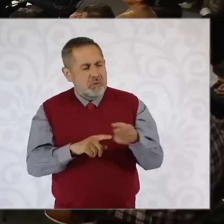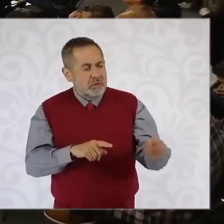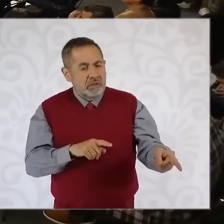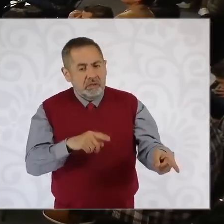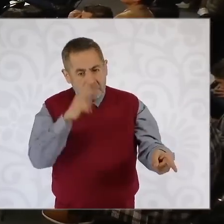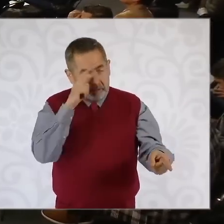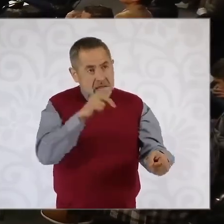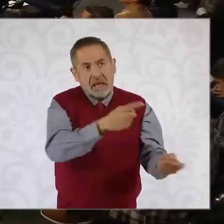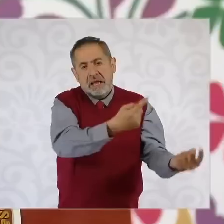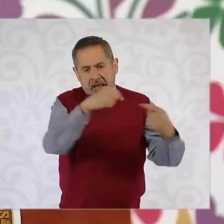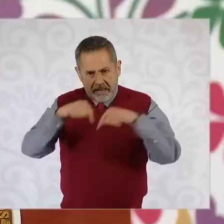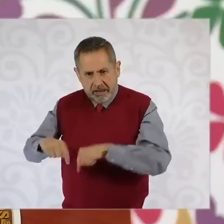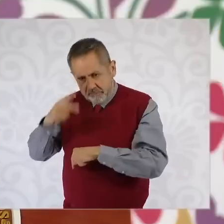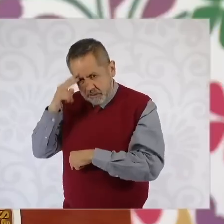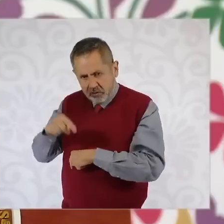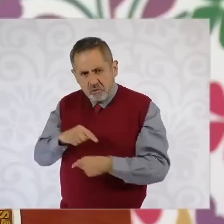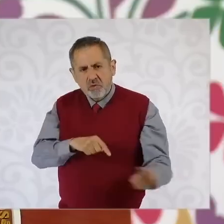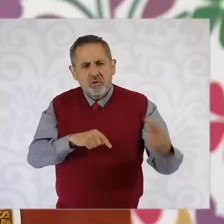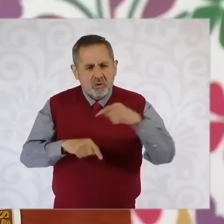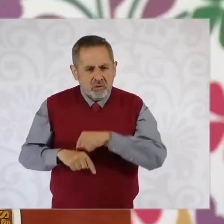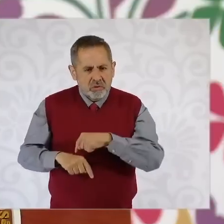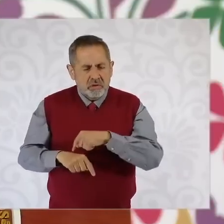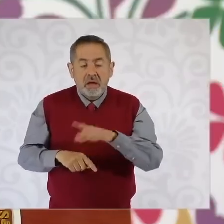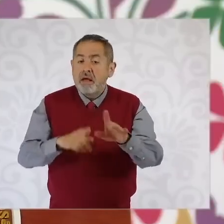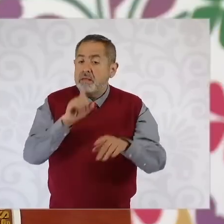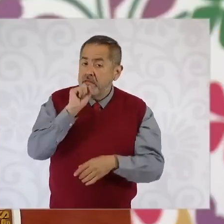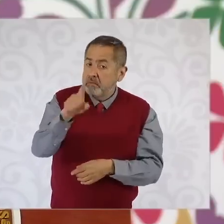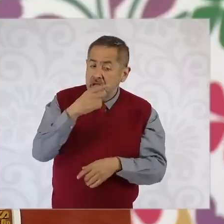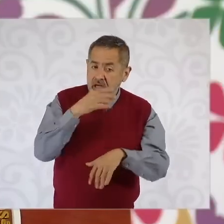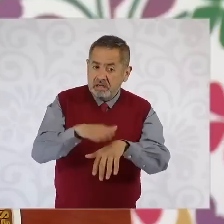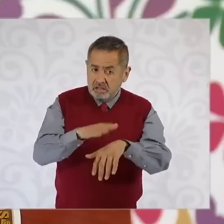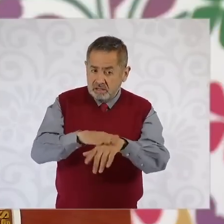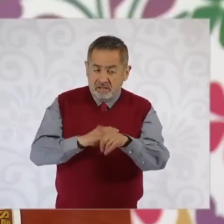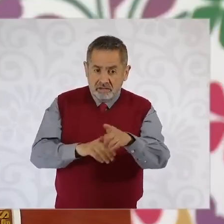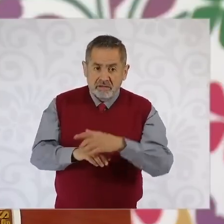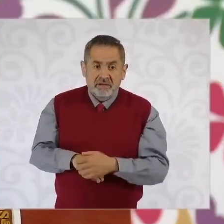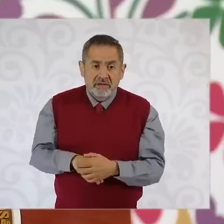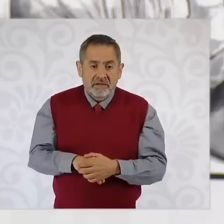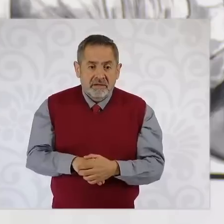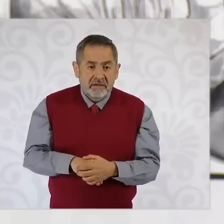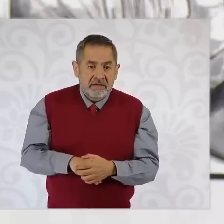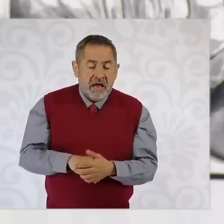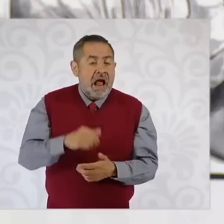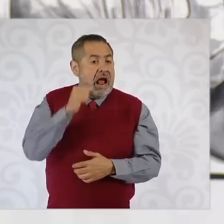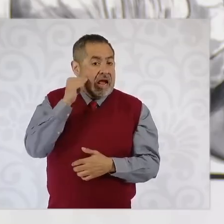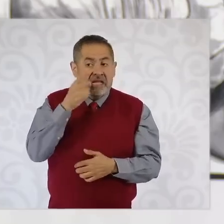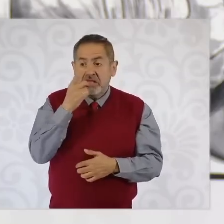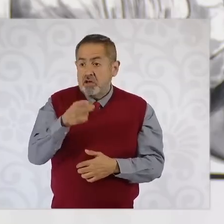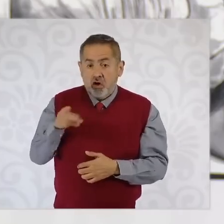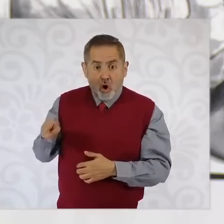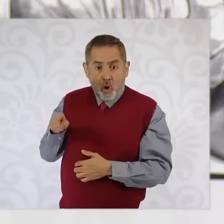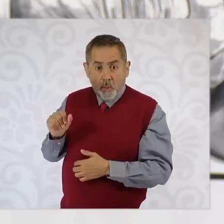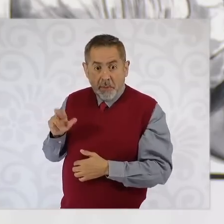México Oiga también hay que decirlo eh van ayer lo dijo María Teresa ahora